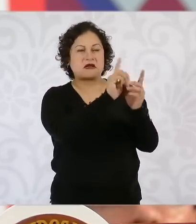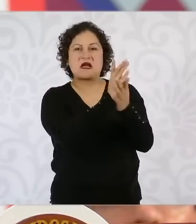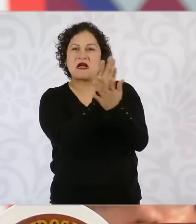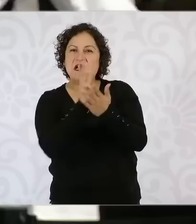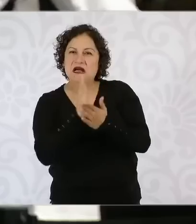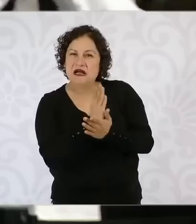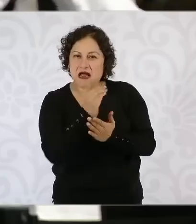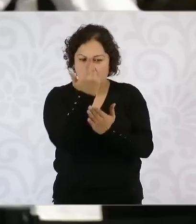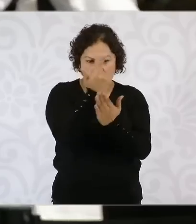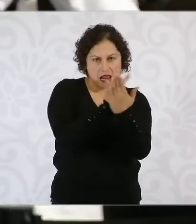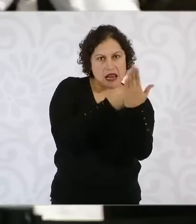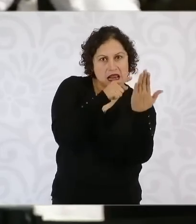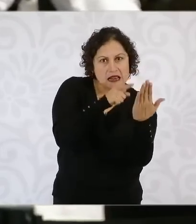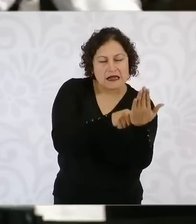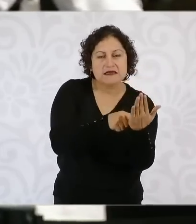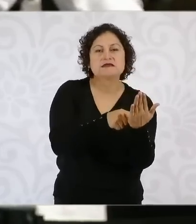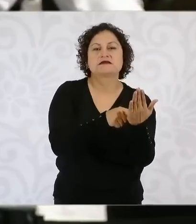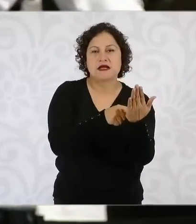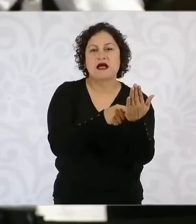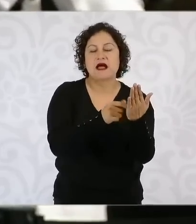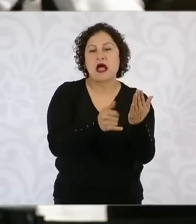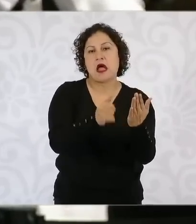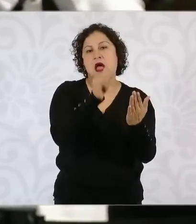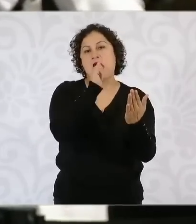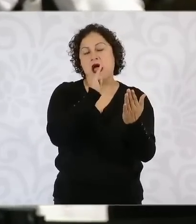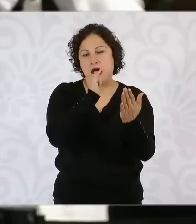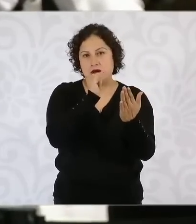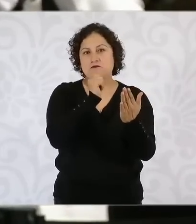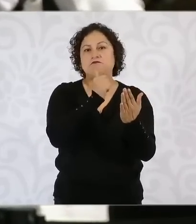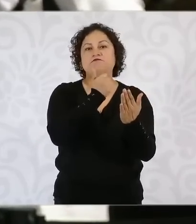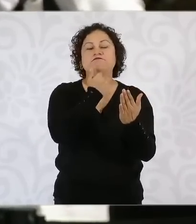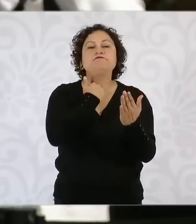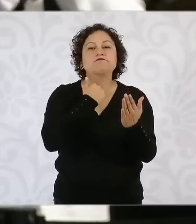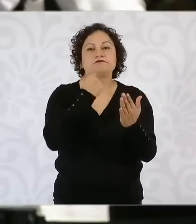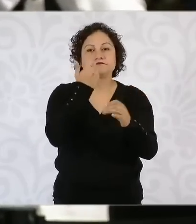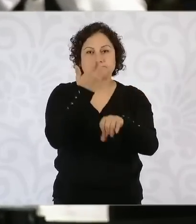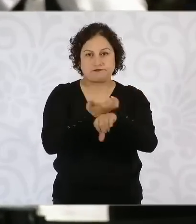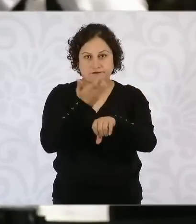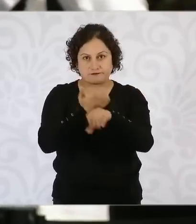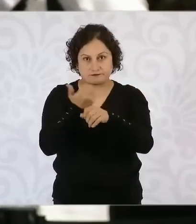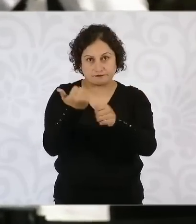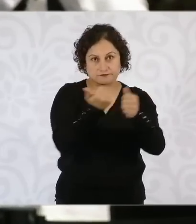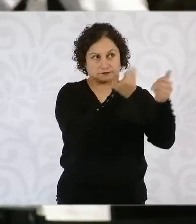pues hay gran consumo en Canadá de proveniente de Estados Unidos preguntarle qué tanto viable